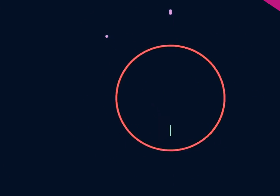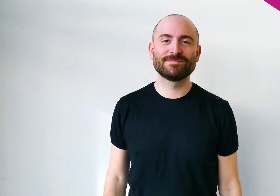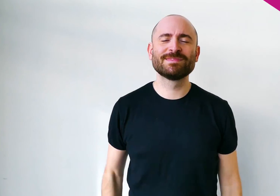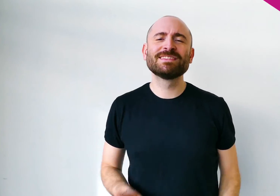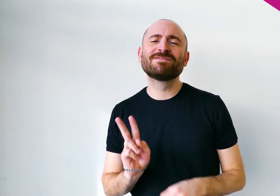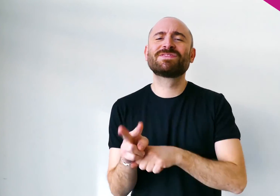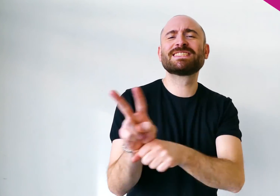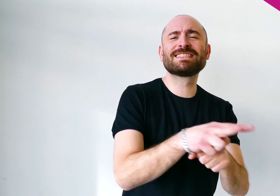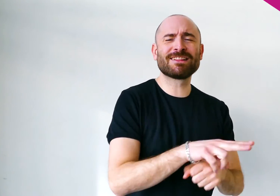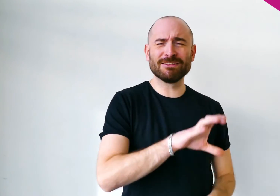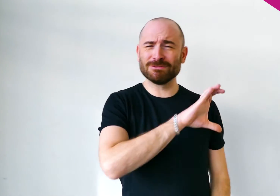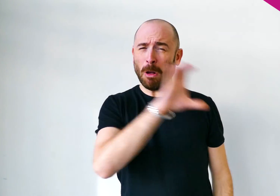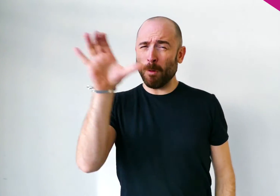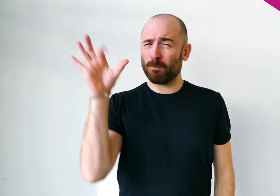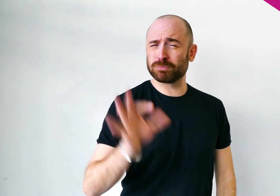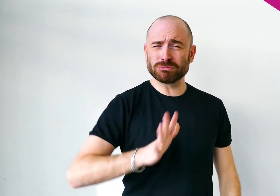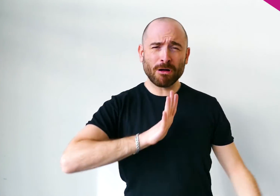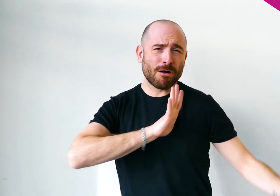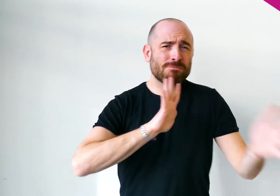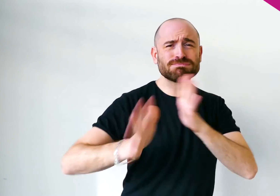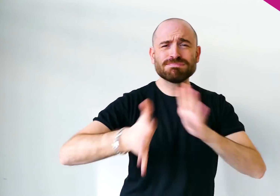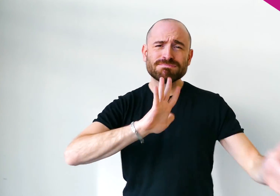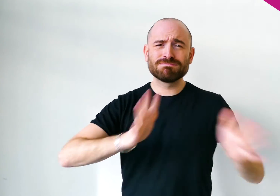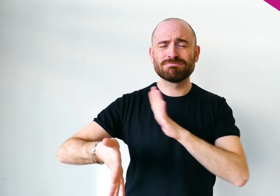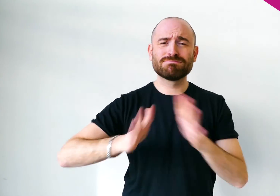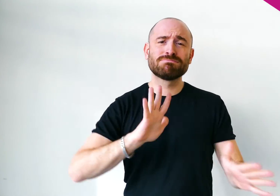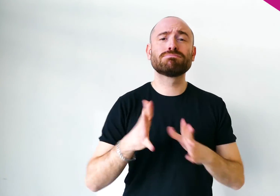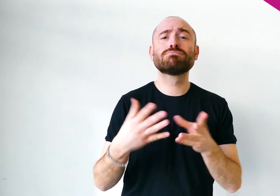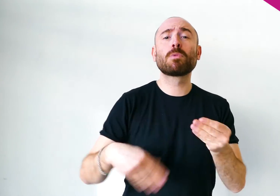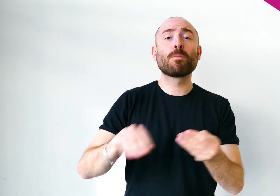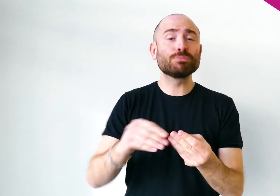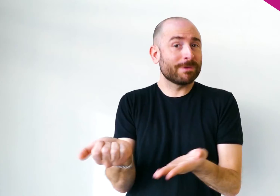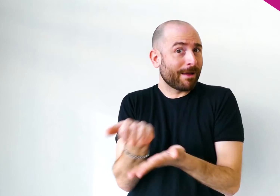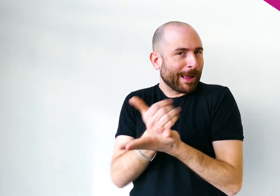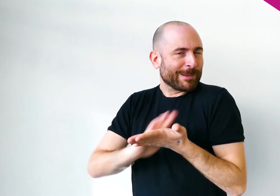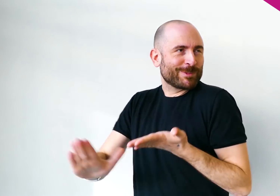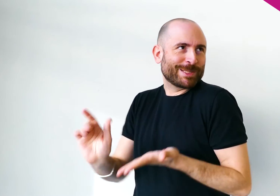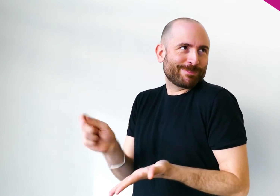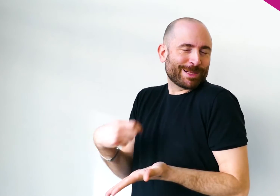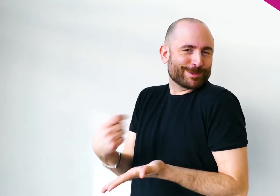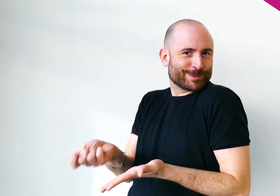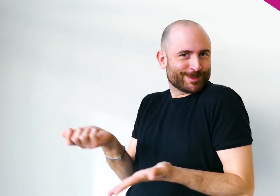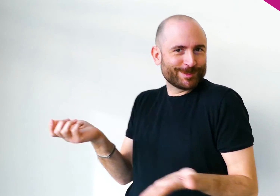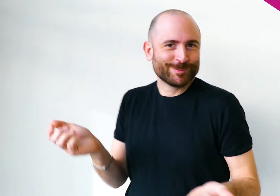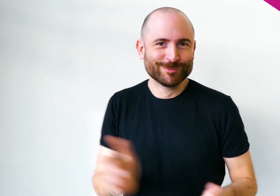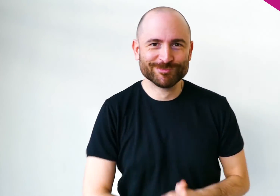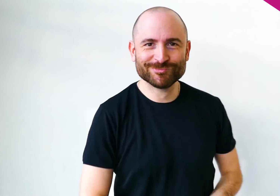La visite sera intégralement en Langue des Signes et, bien évidemment, gratuite !